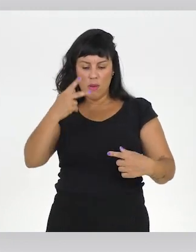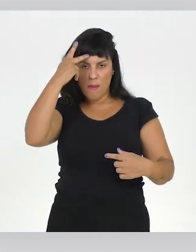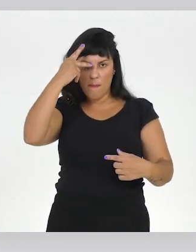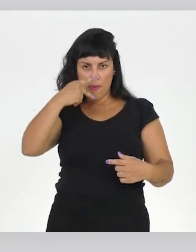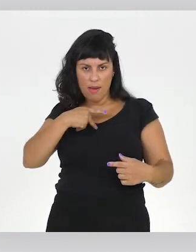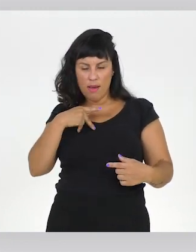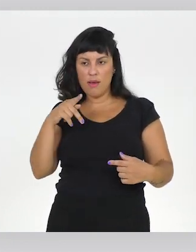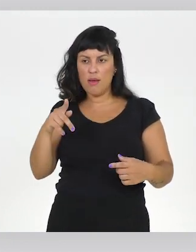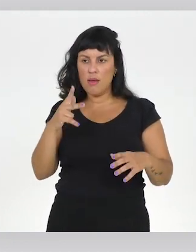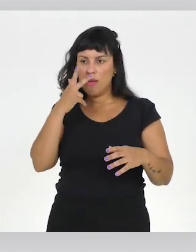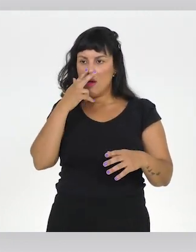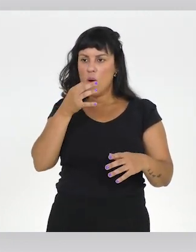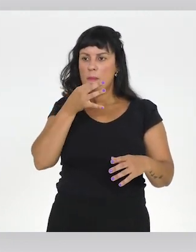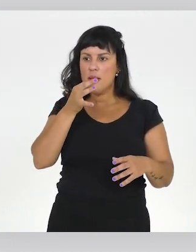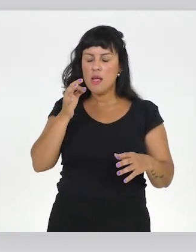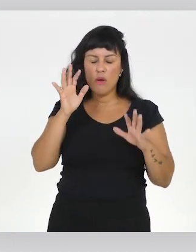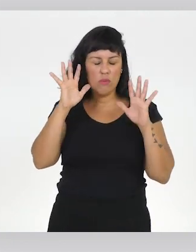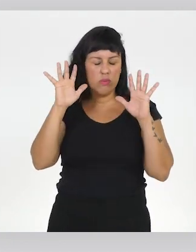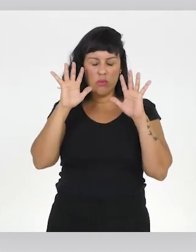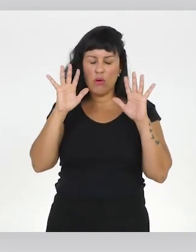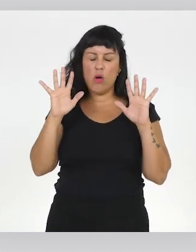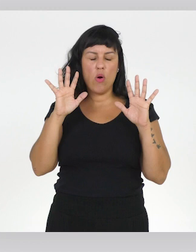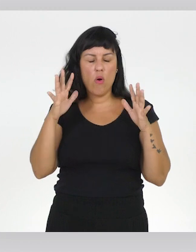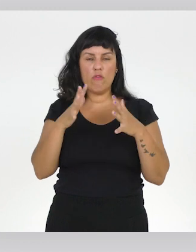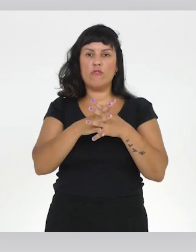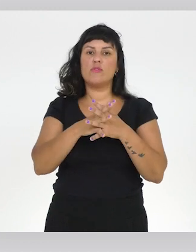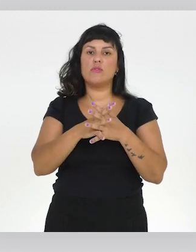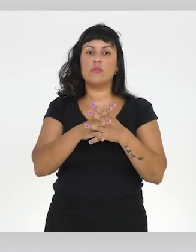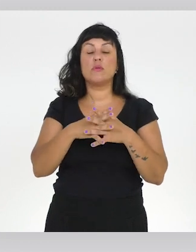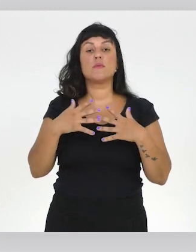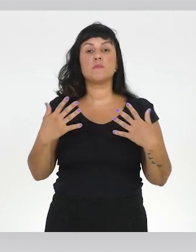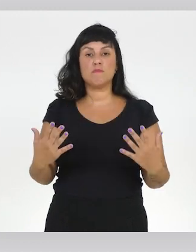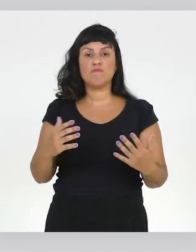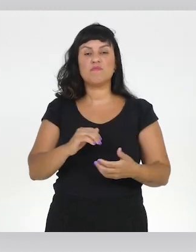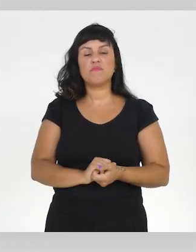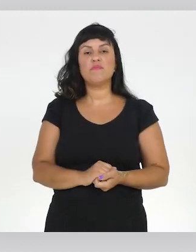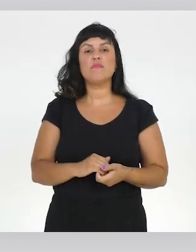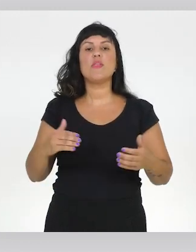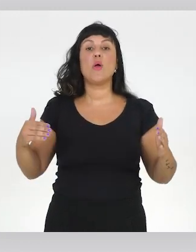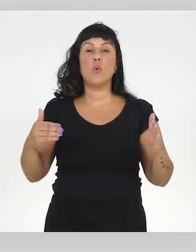desuso e incapacidade. O último mecanismo desses cinco que ocasionam